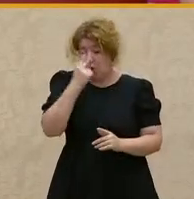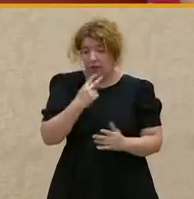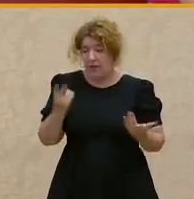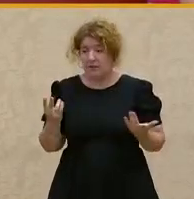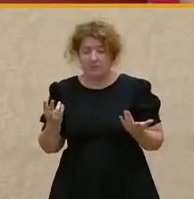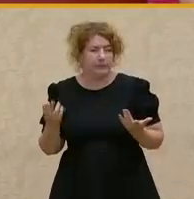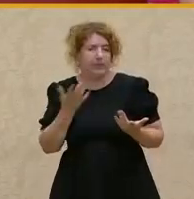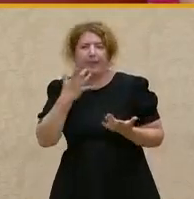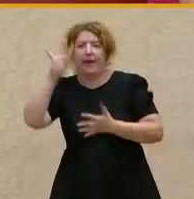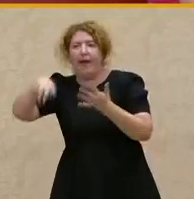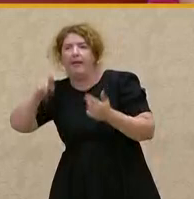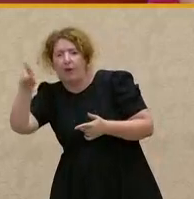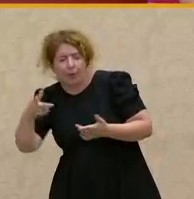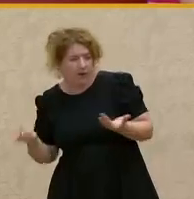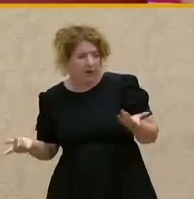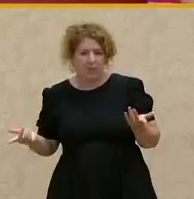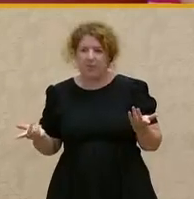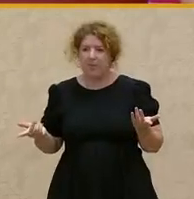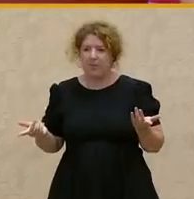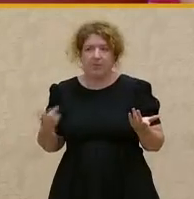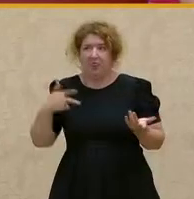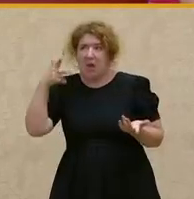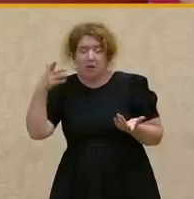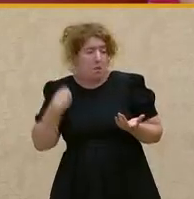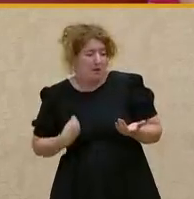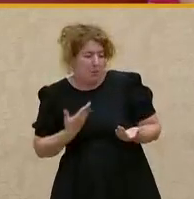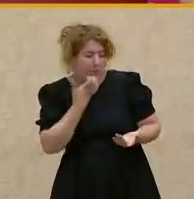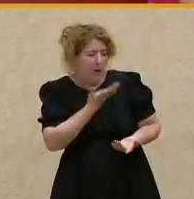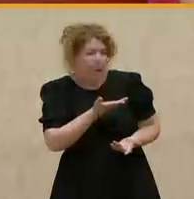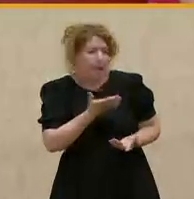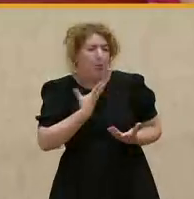viven en Cataluña tienen los mismos derechos que las sordociegas que viven en Murcia o en